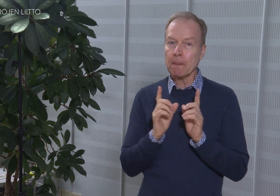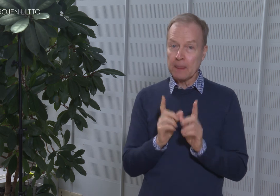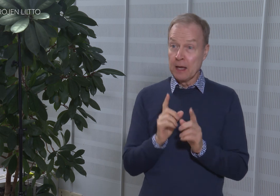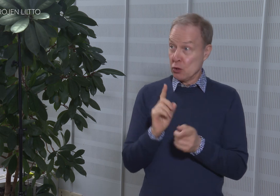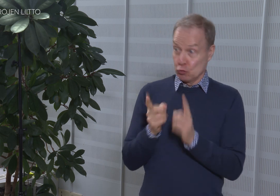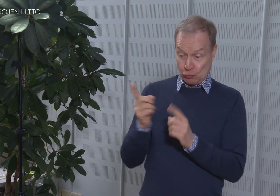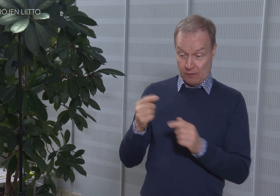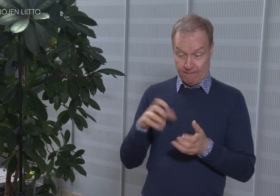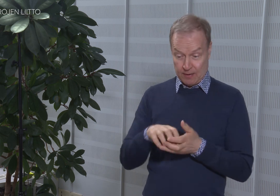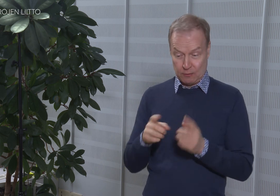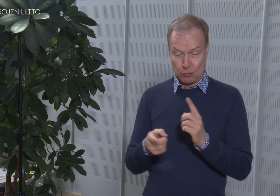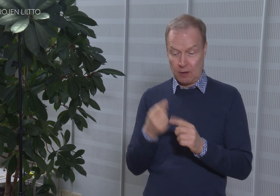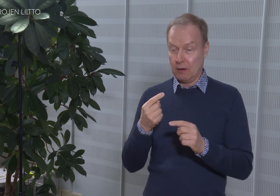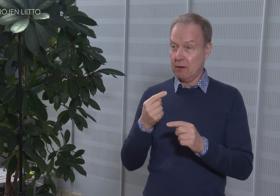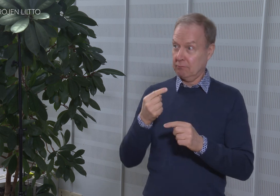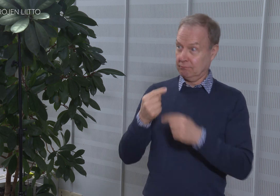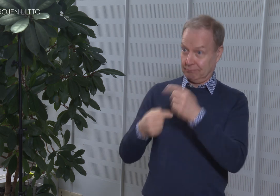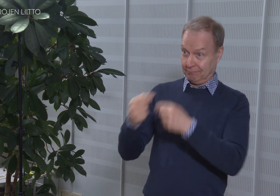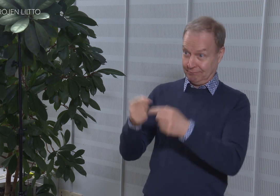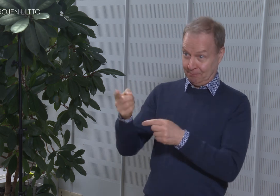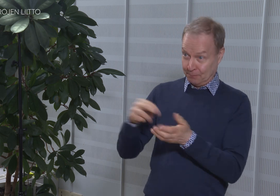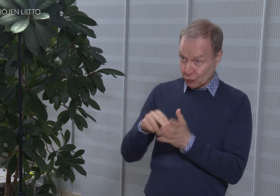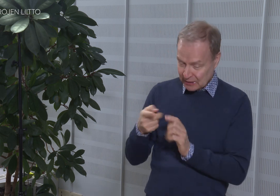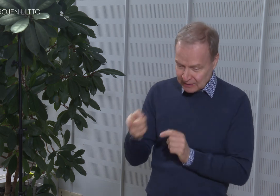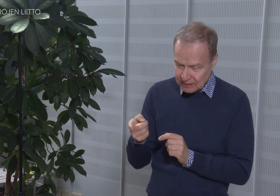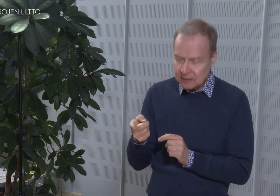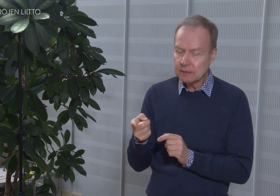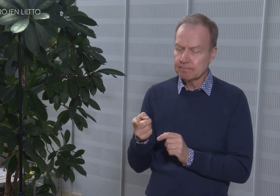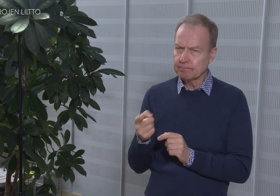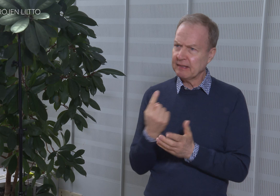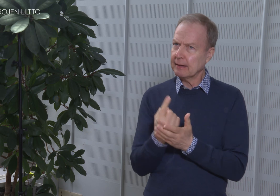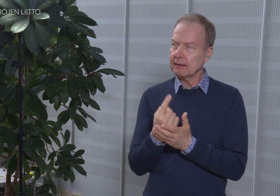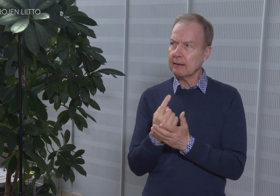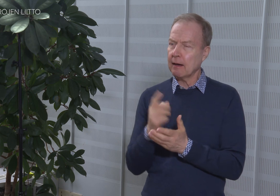Mikäli valtio päättää käynnistää prosessin, keskeistä on edelleen osallistaa -